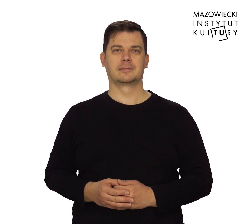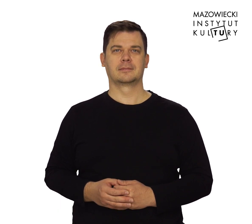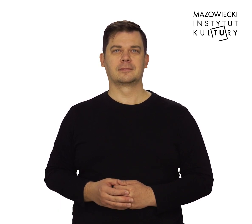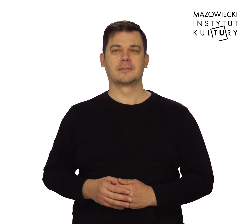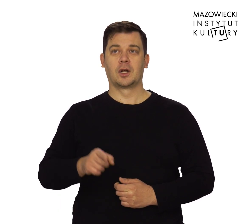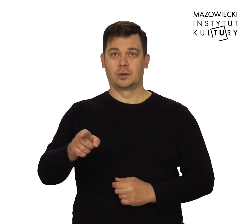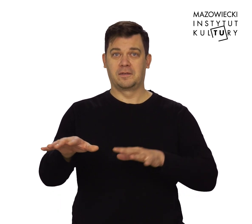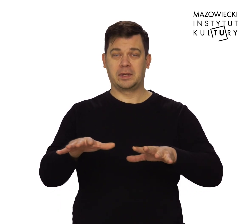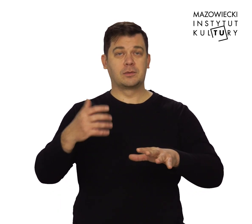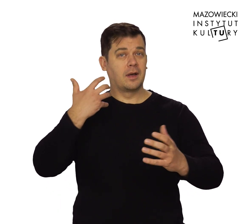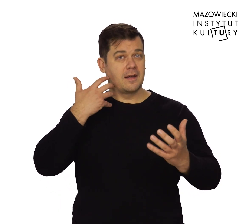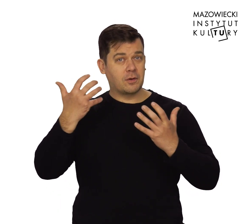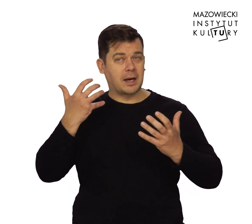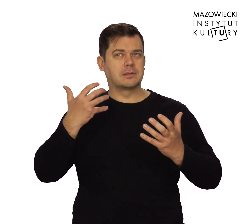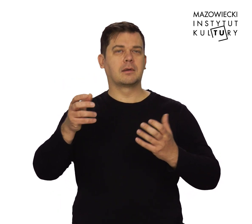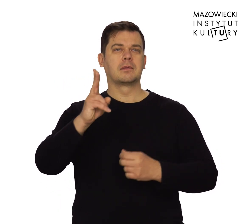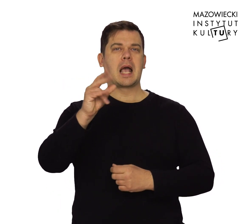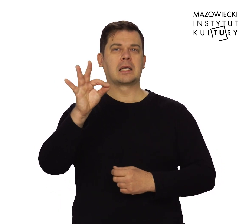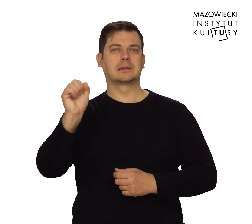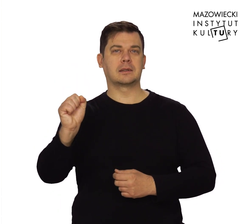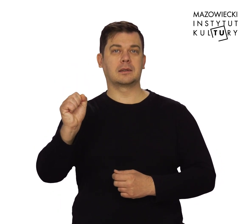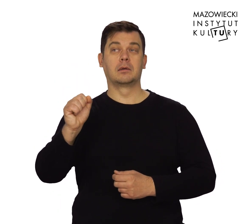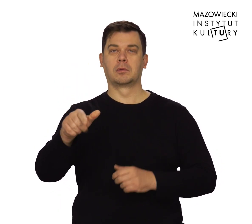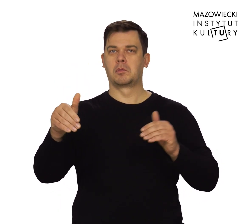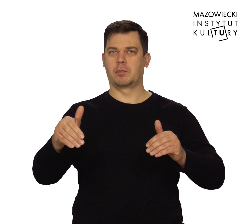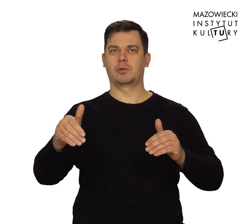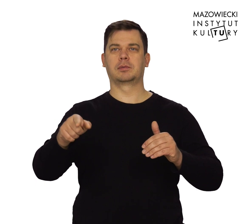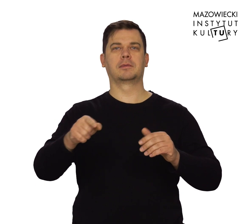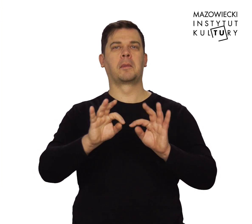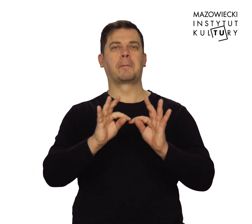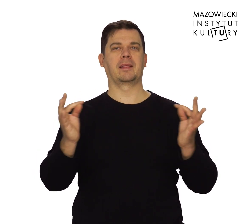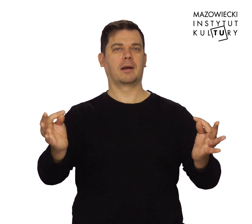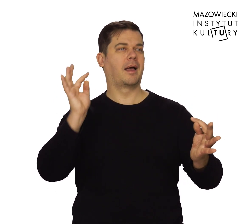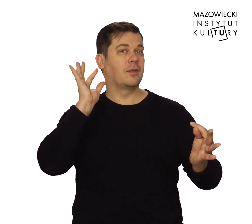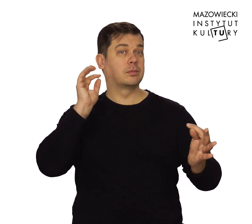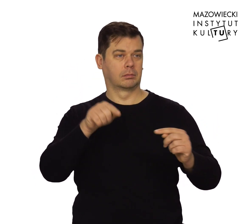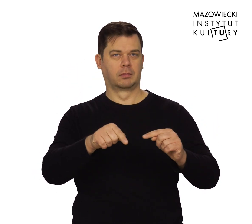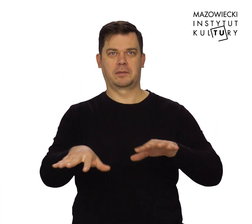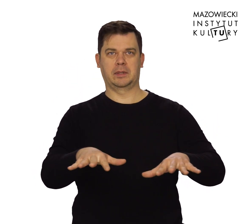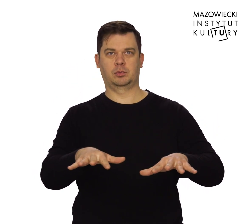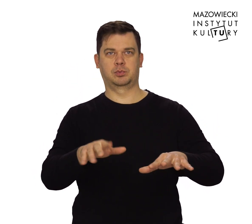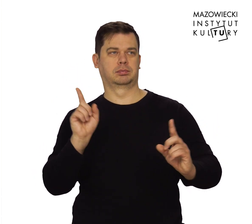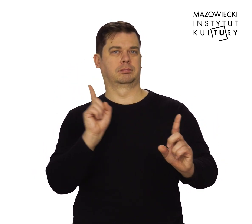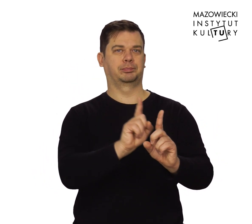W Punkcie Informacyjnym i w Kasie dostępna jest stanowiskowa pętla indukcyjna.